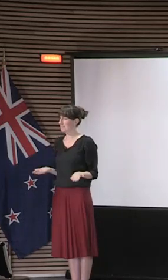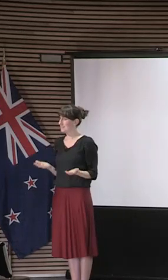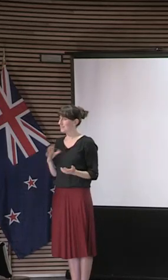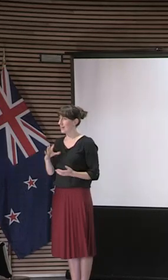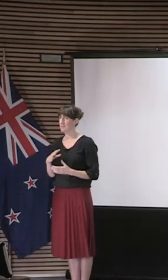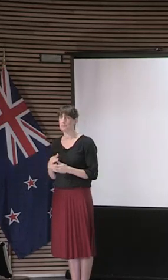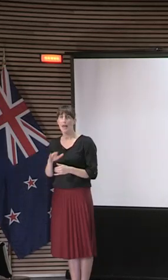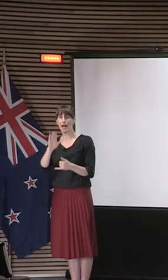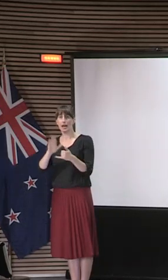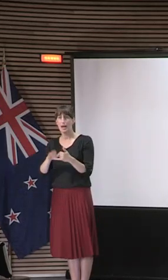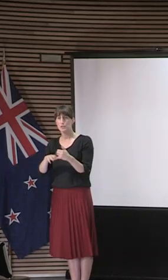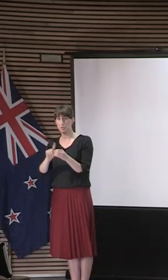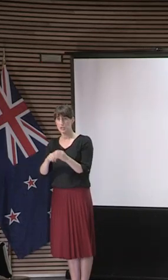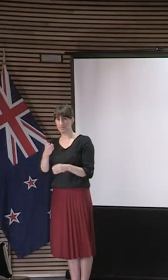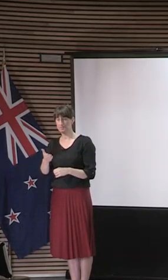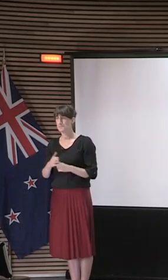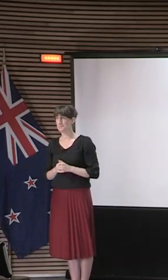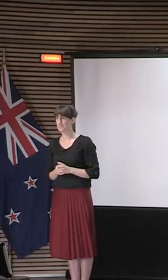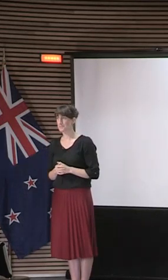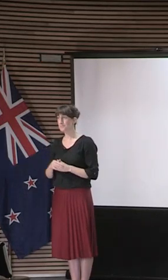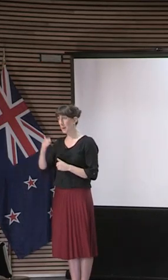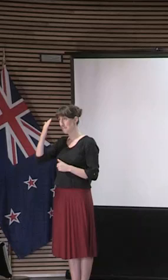aha te mahi o te Pirimia Tuarua i tenei ra. Na kua mahia e ia me